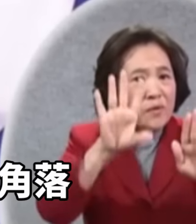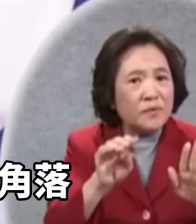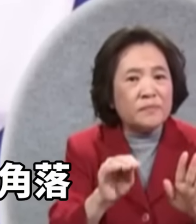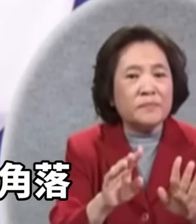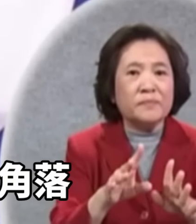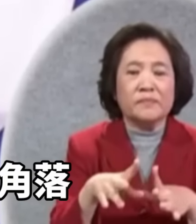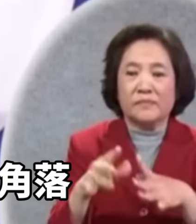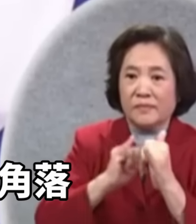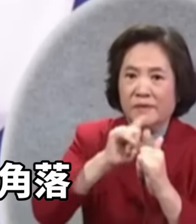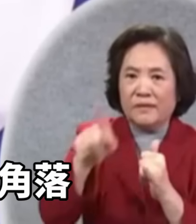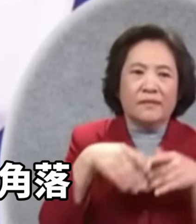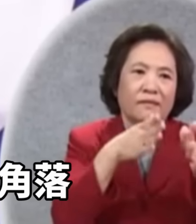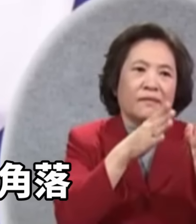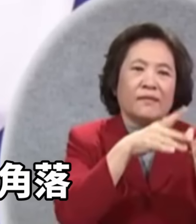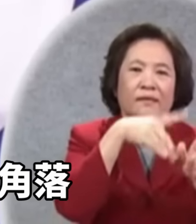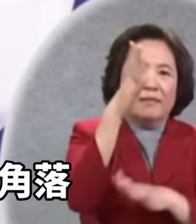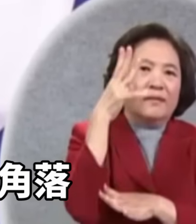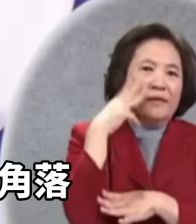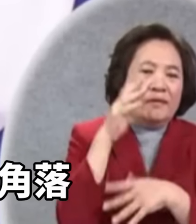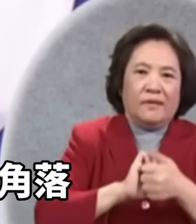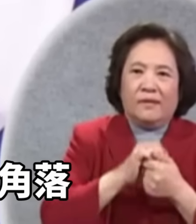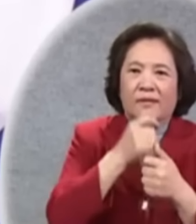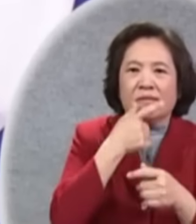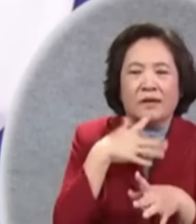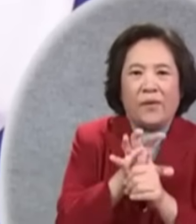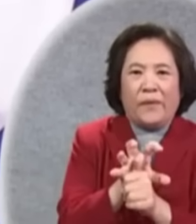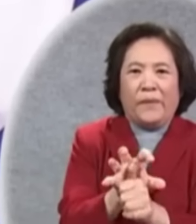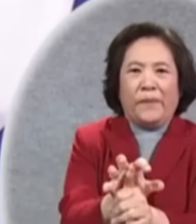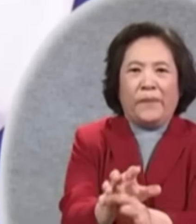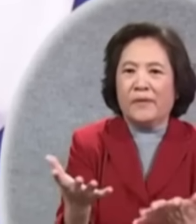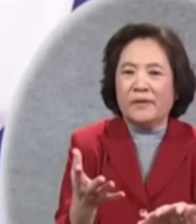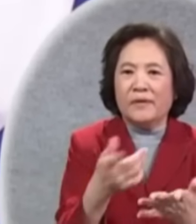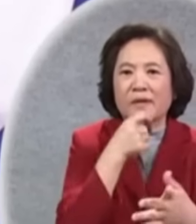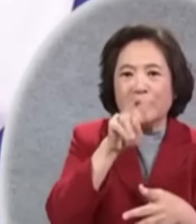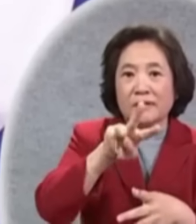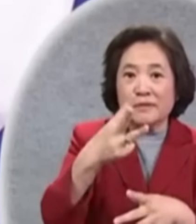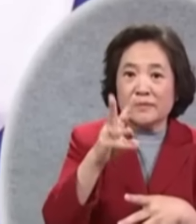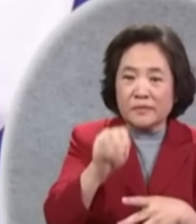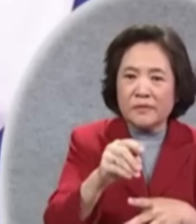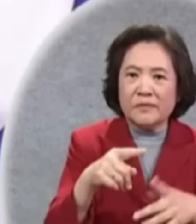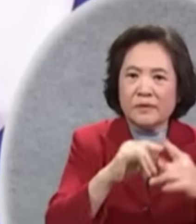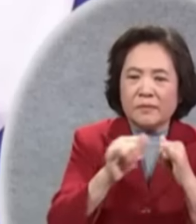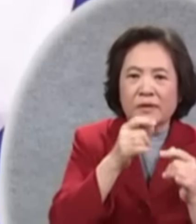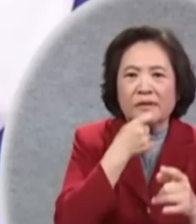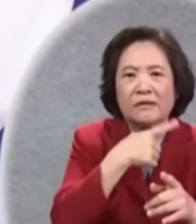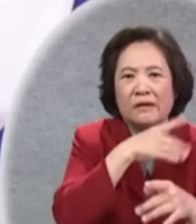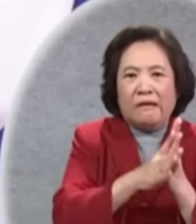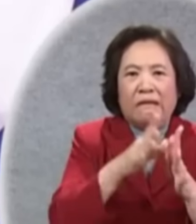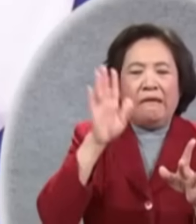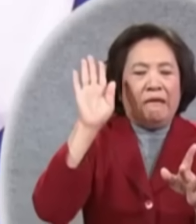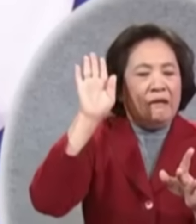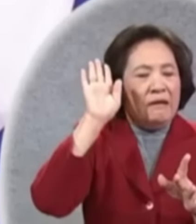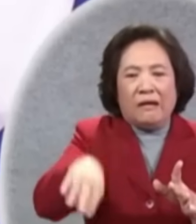臺灣人民已經被政治人物逼到什麼角落 2300萬人逼到什麼角落 逼到一個非常卑微的角落